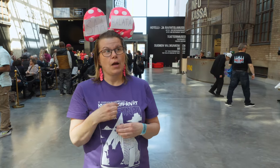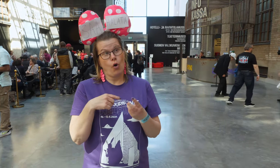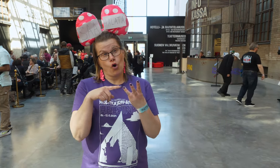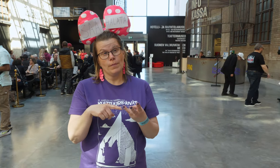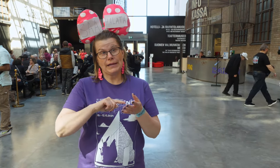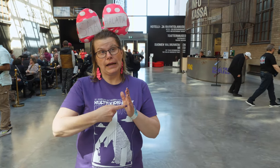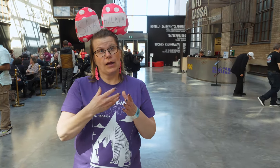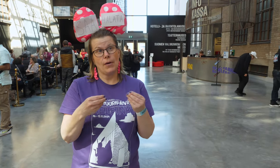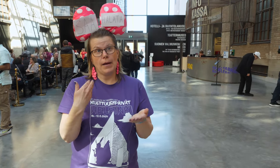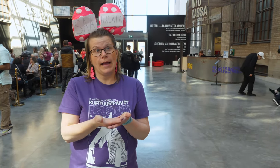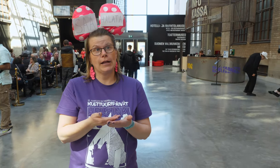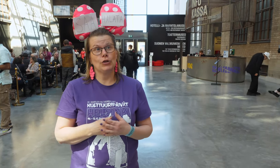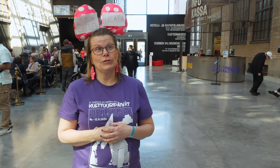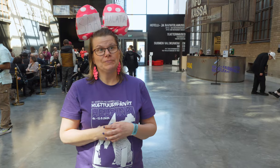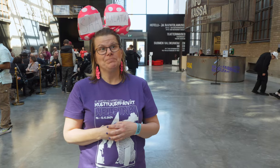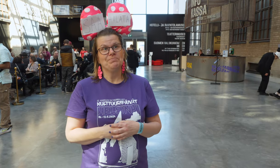Olen nyt kolmatta kertaa vapaaehtoisena.